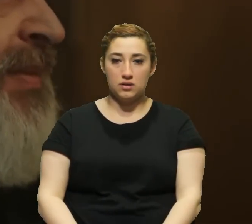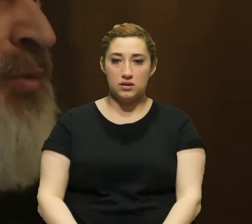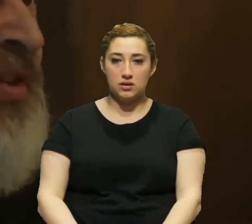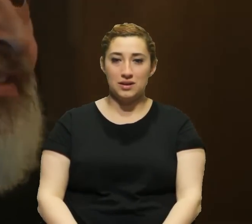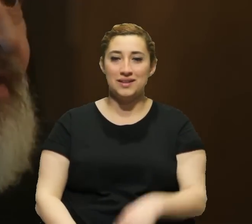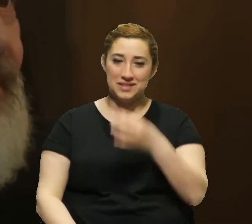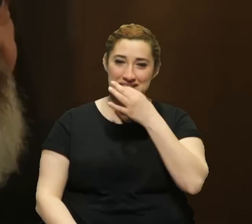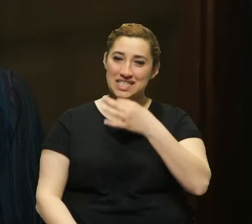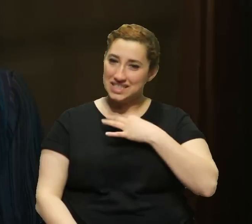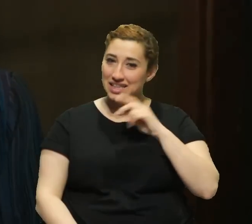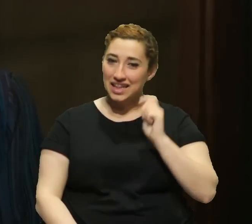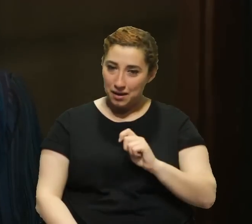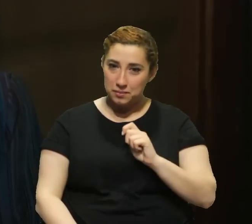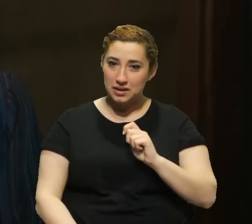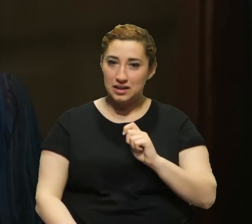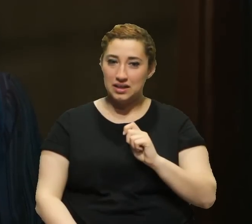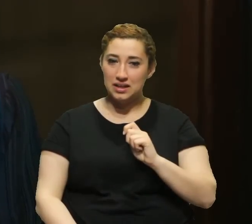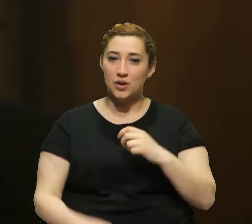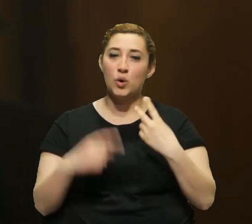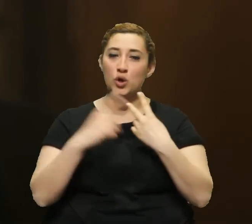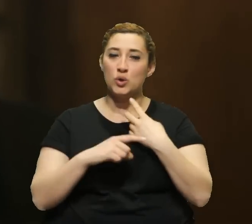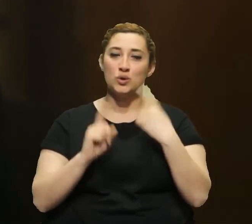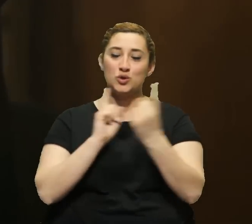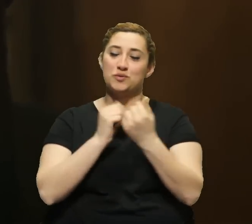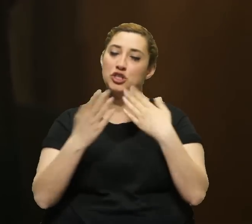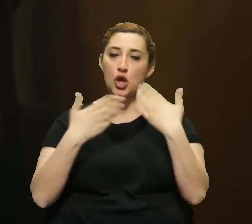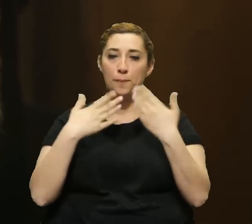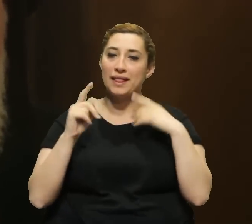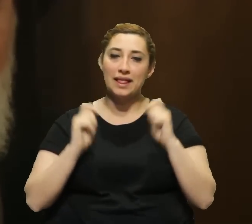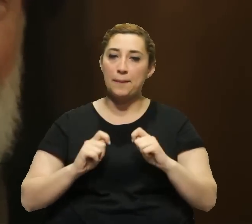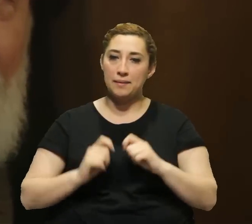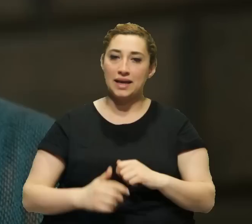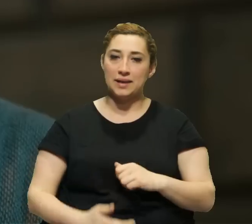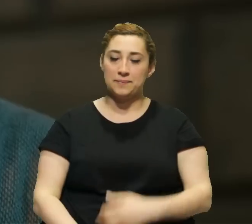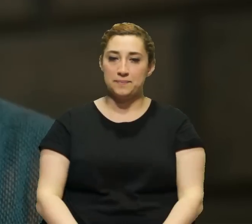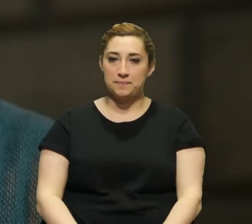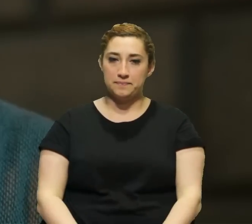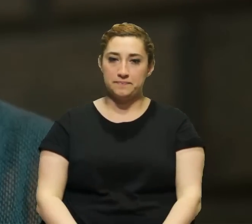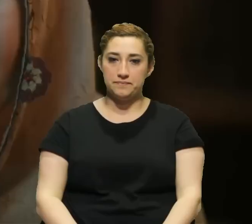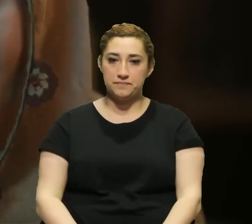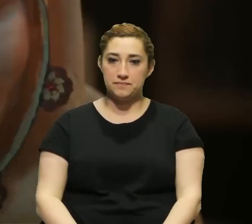Hele bir müsaade ediverin de... ...Yunus'umla iki kelam ediverelim Hanım'lar.